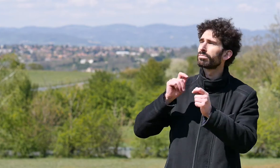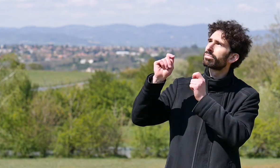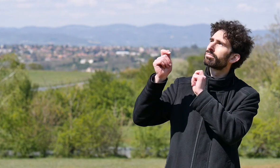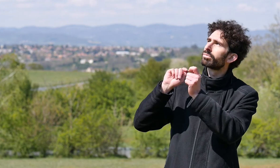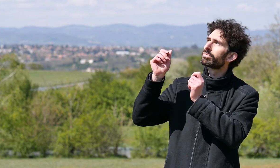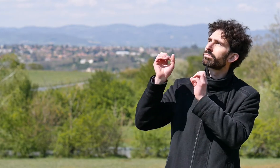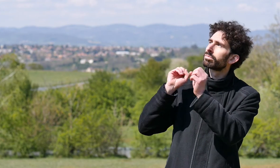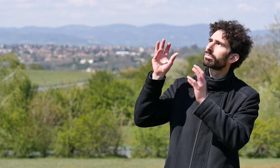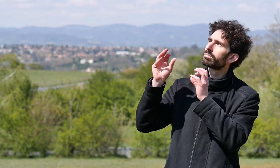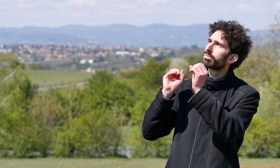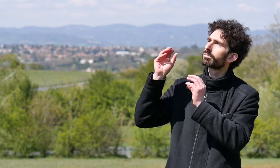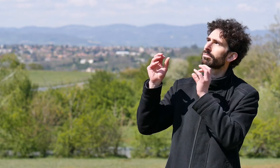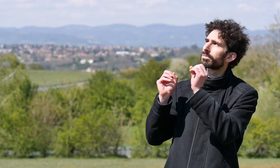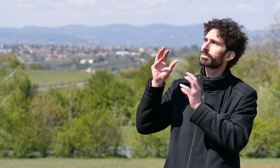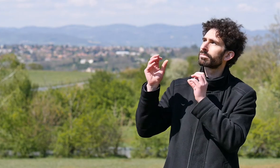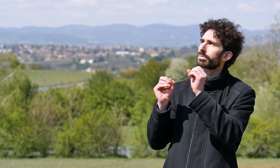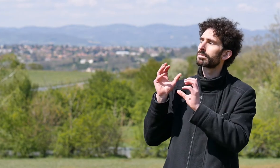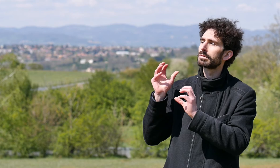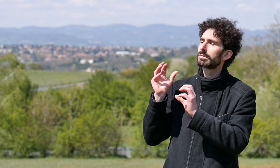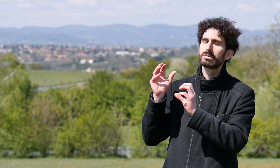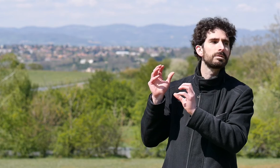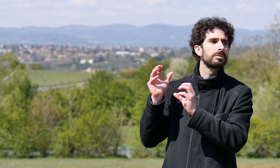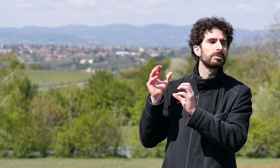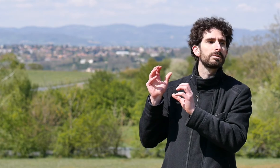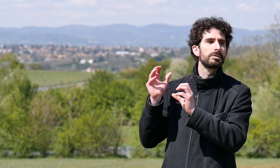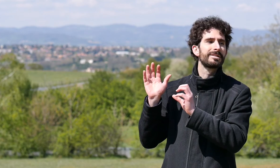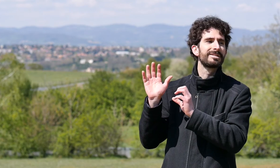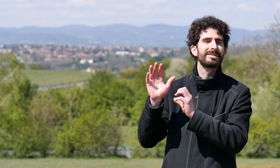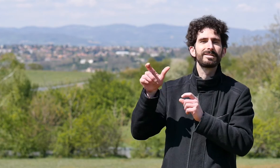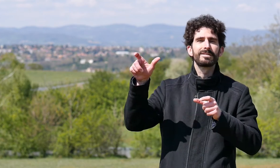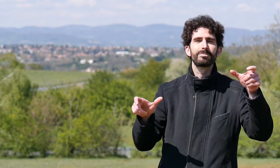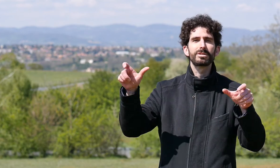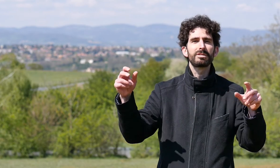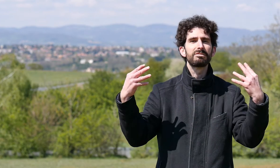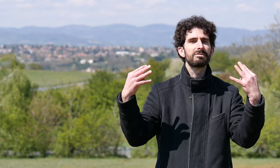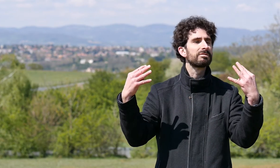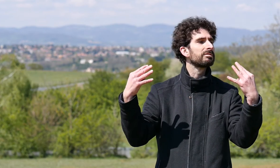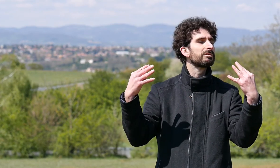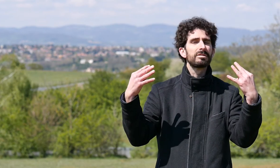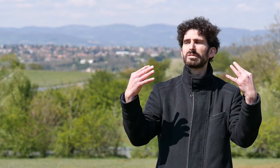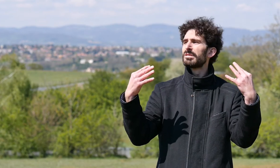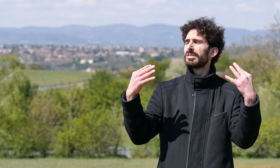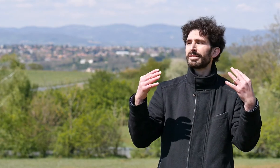et j'entame un dialogue en signant. Oups, les gens me regardent.